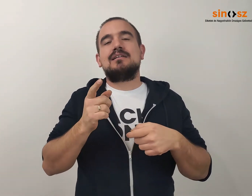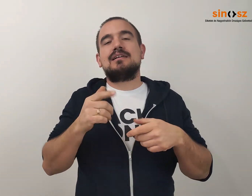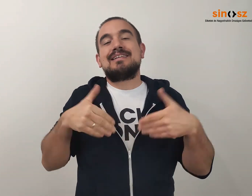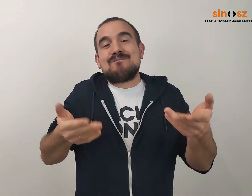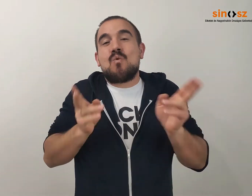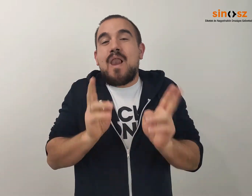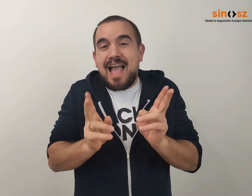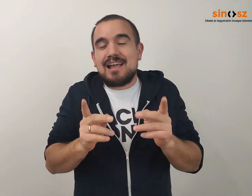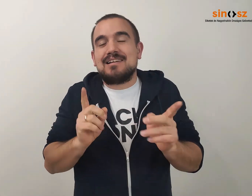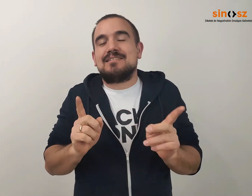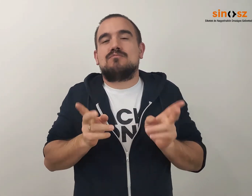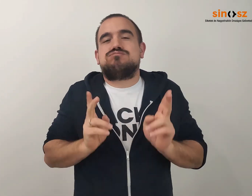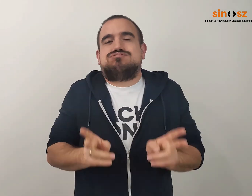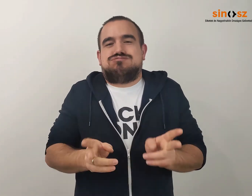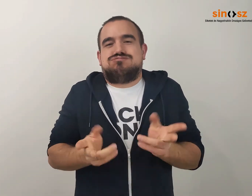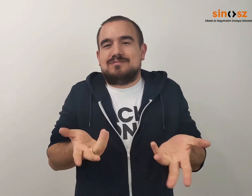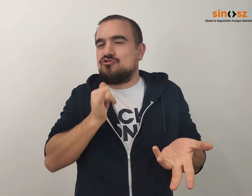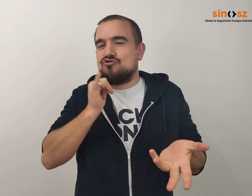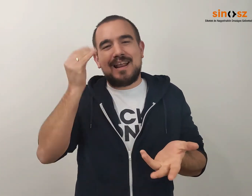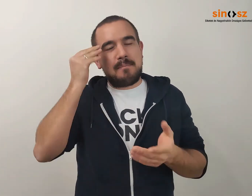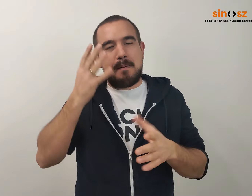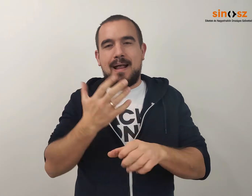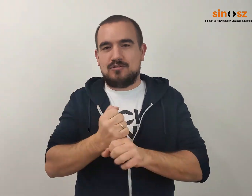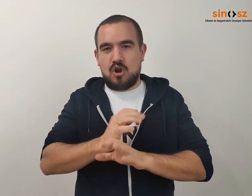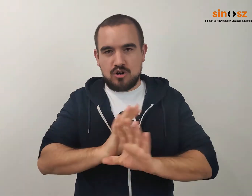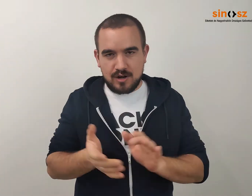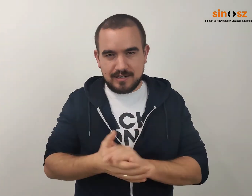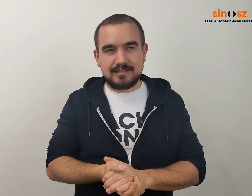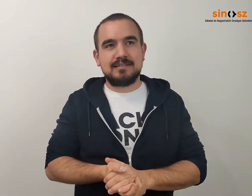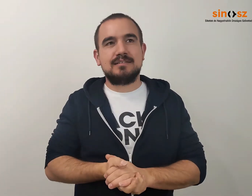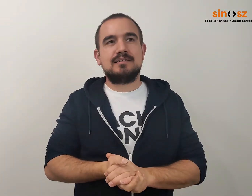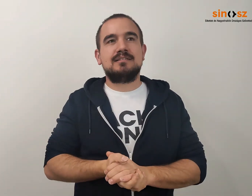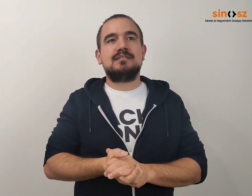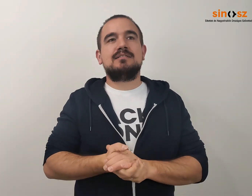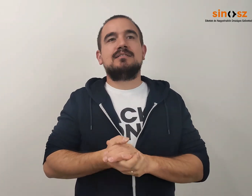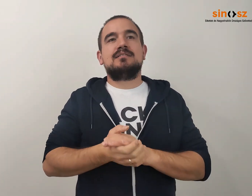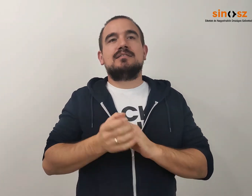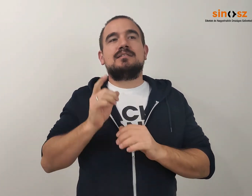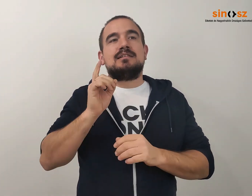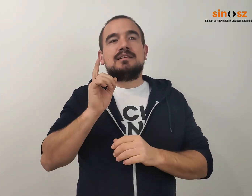Szabadtéri programot lehet megtartani, de az időjárás nekünk nem kedvező!